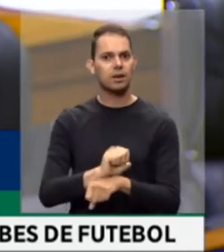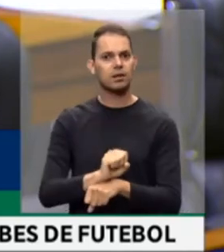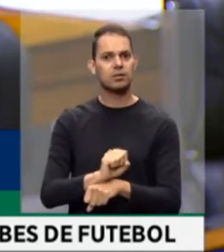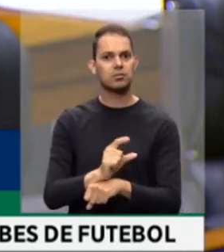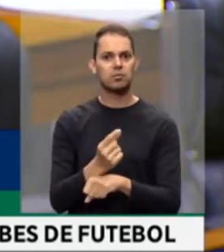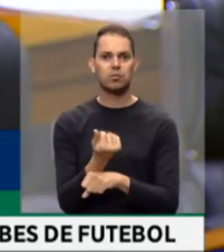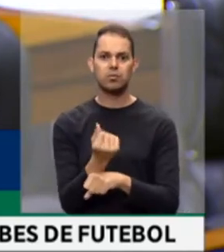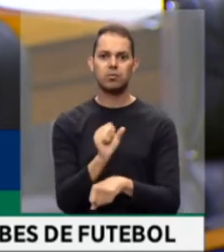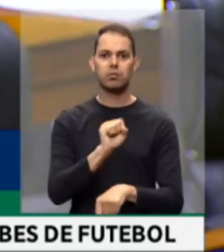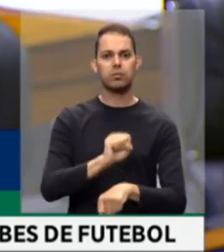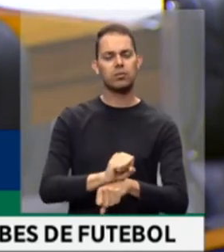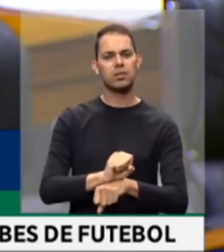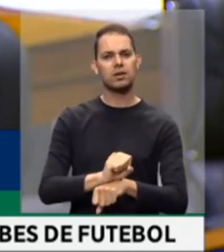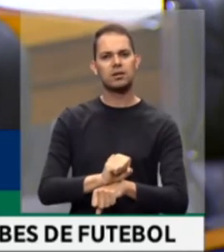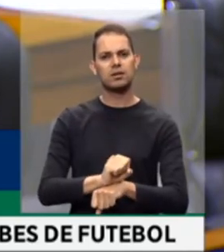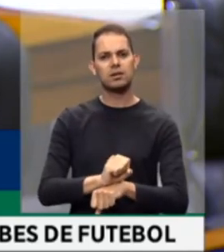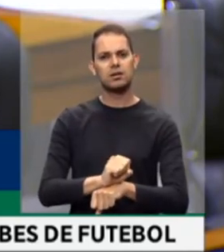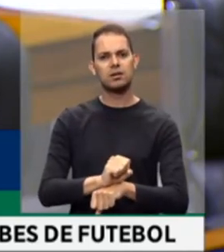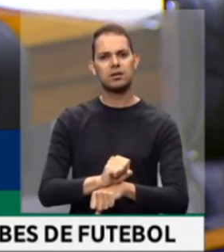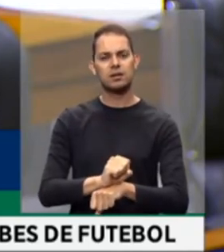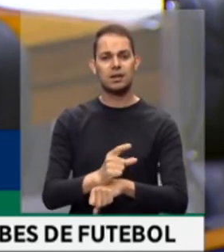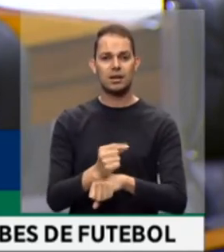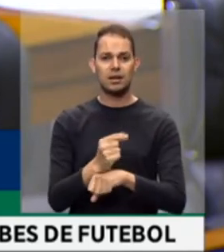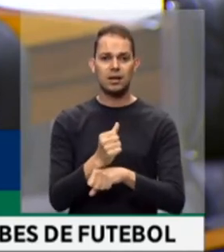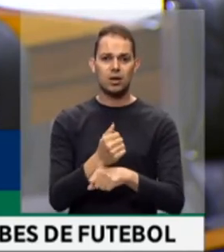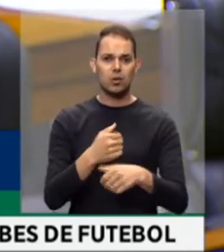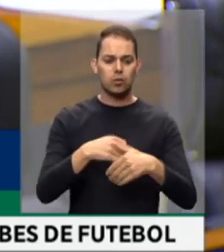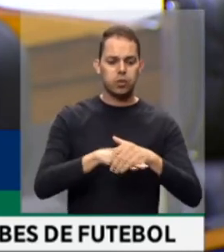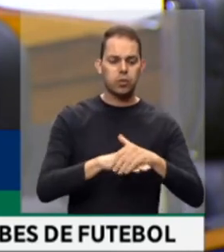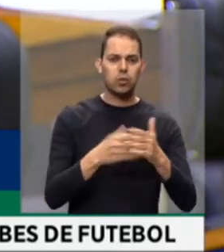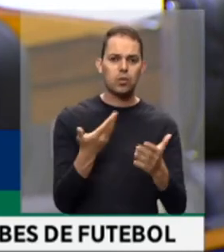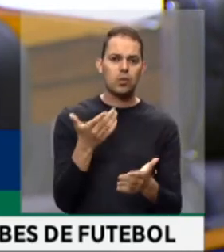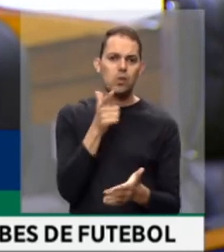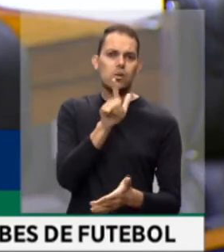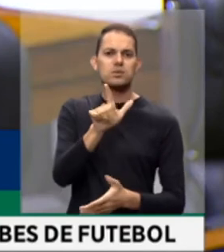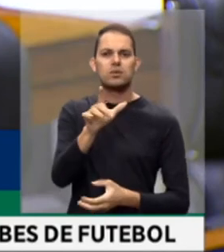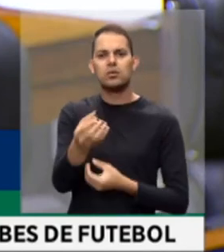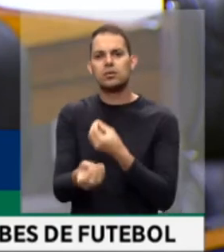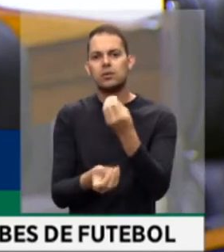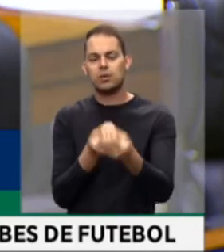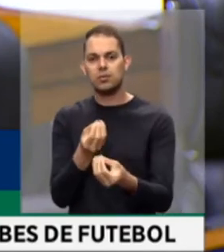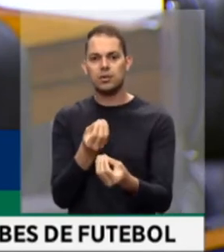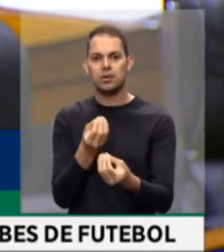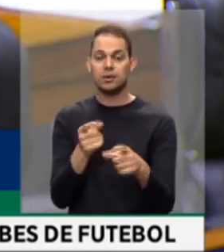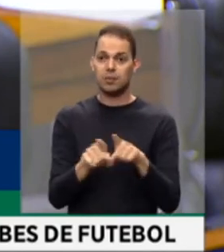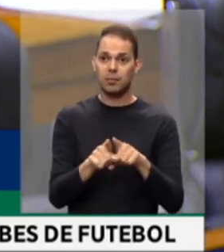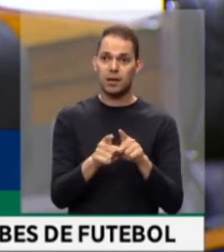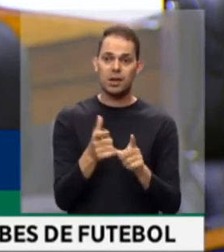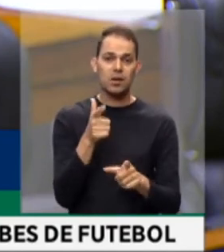COM MAIS DE 23 BILHÕES PARADOS. RECURSOS PARADOS. RECURSOS QUE... FORAM LEVANTADOS... COM O OBJETIVO,